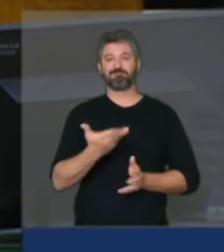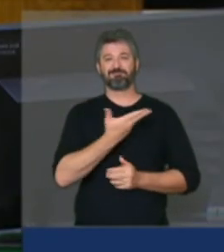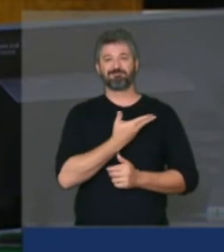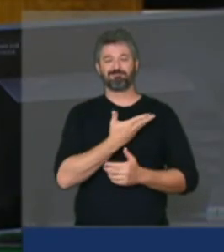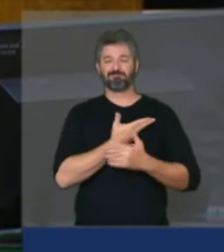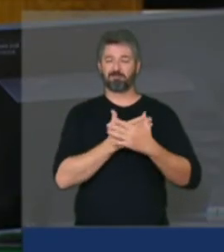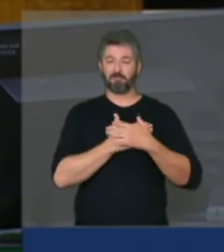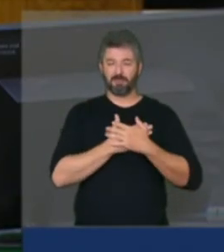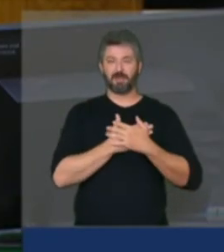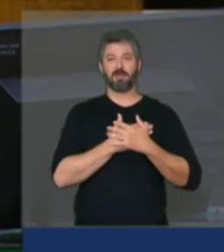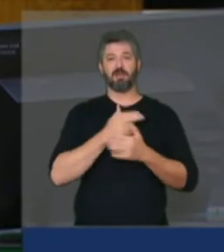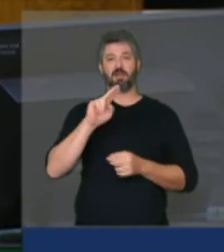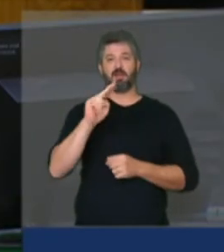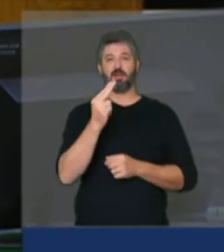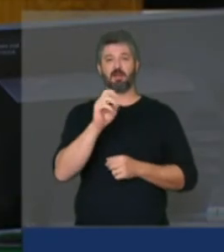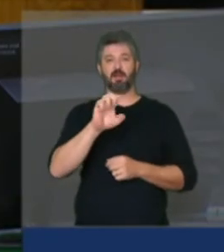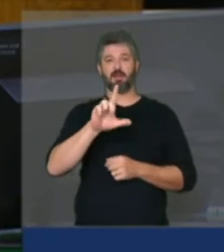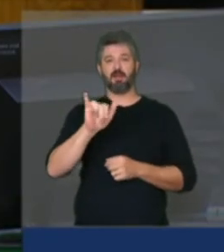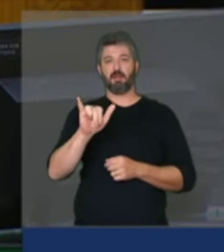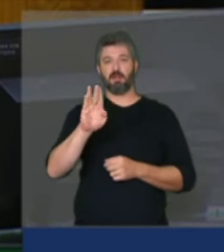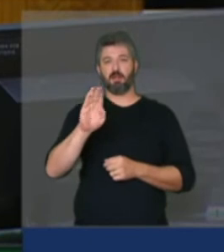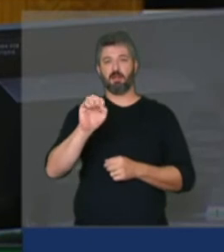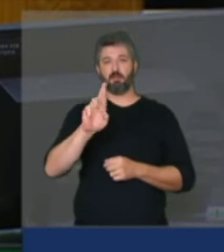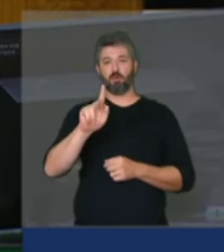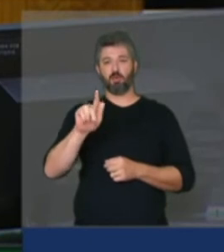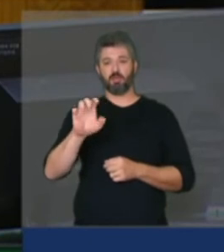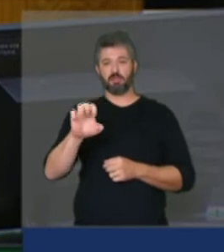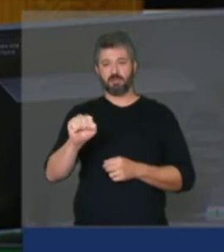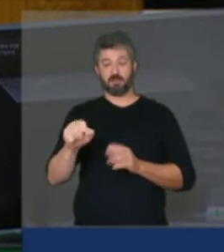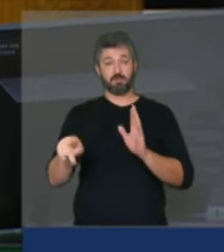[PRESIDENTE]: MUITO OBRIGADO MEU AMIGO ELI BORGES, NÓS VAMOS AO ACRE UM POUCO